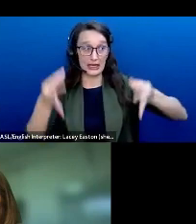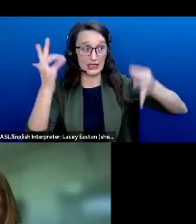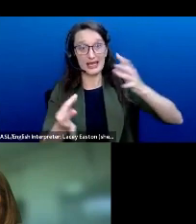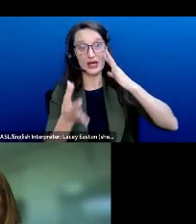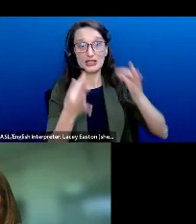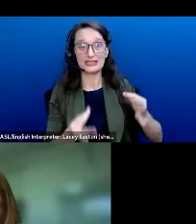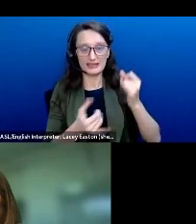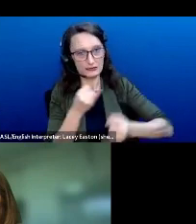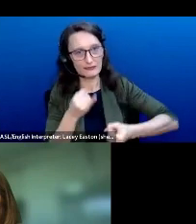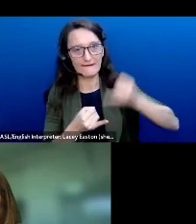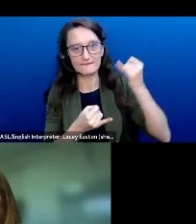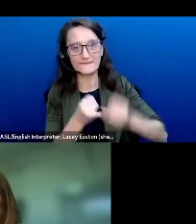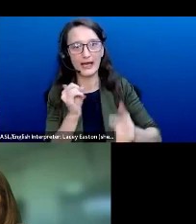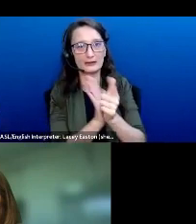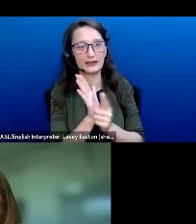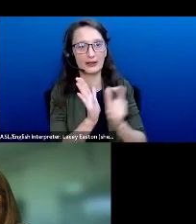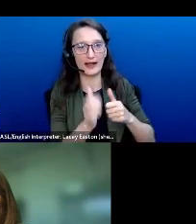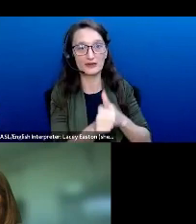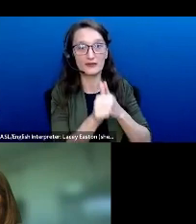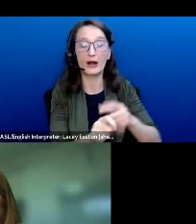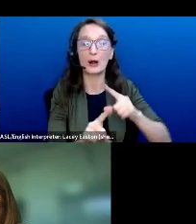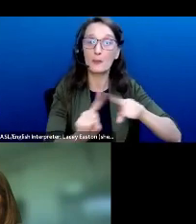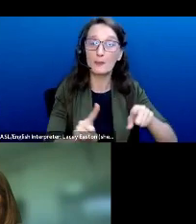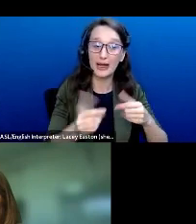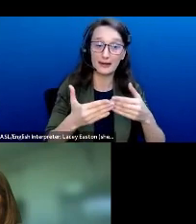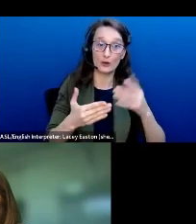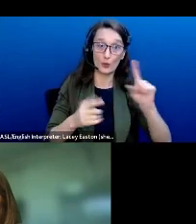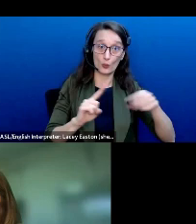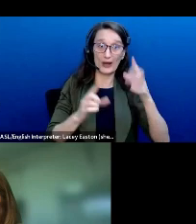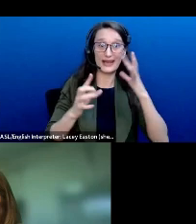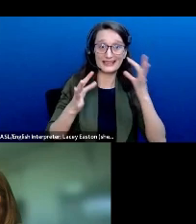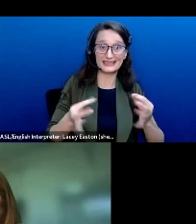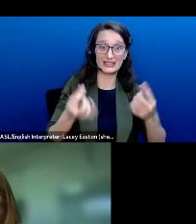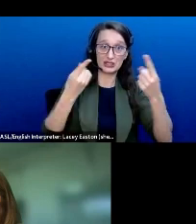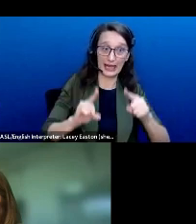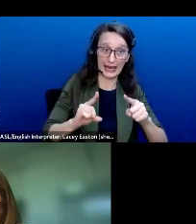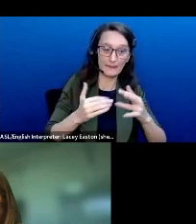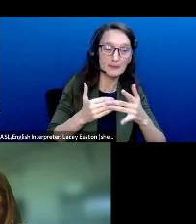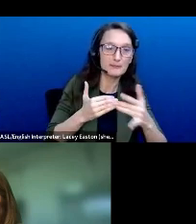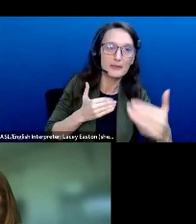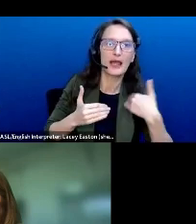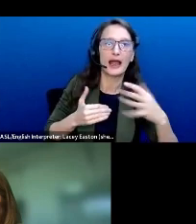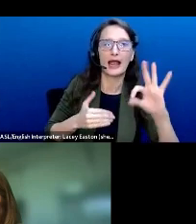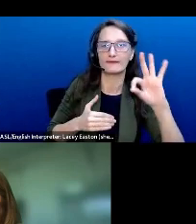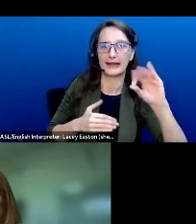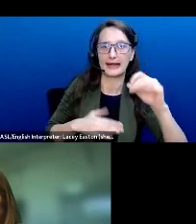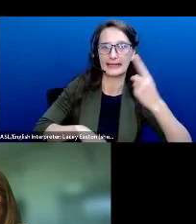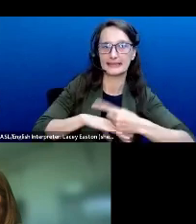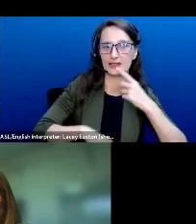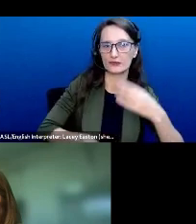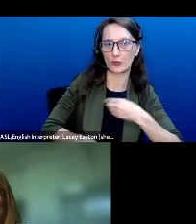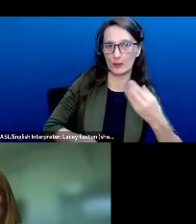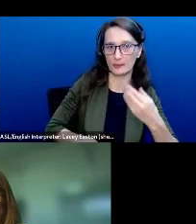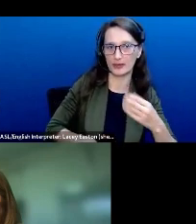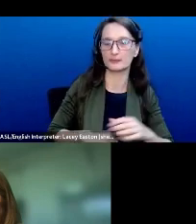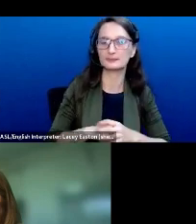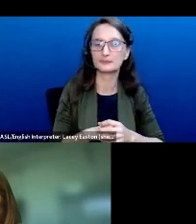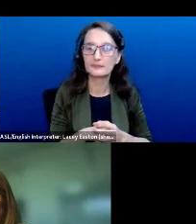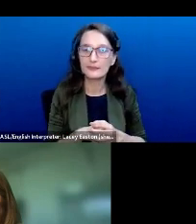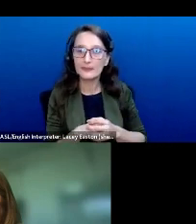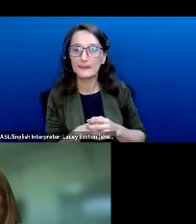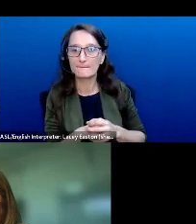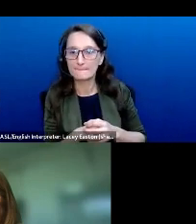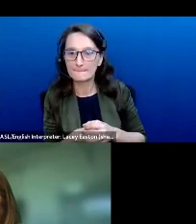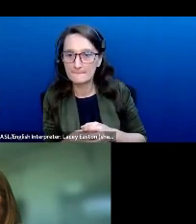el tribunal dentro de los 90 días. Las tarifas otorgadas por los tribunales pueden otorgar honorarios de abogados a los padres si prevalecen.